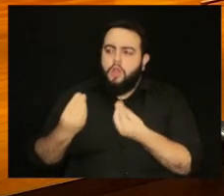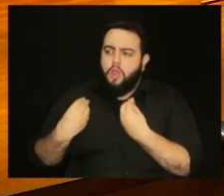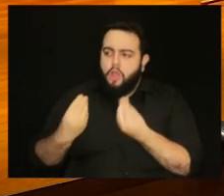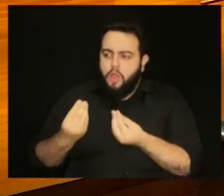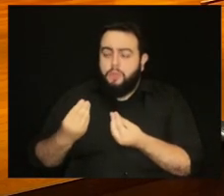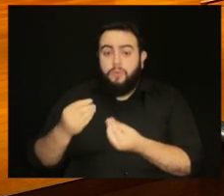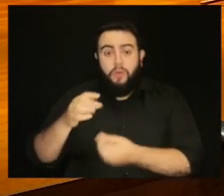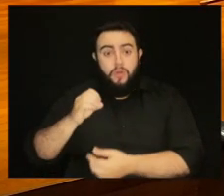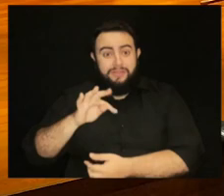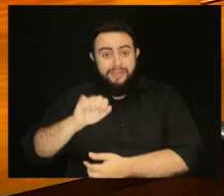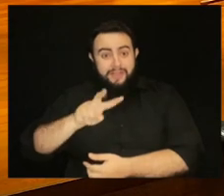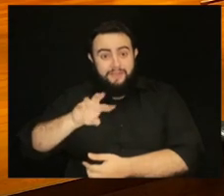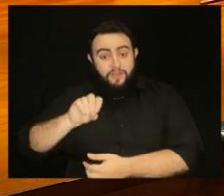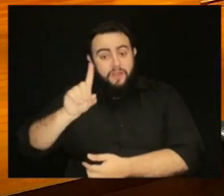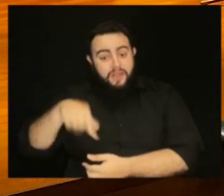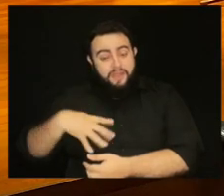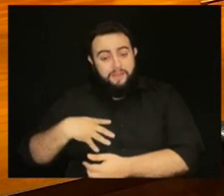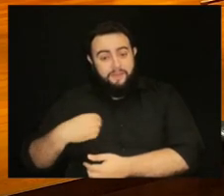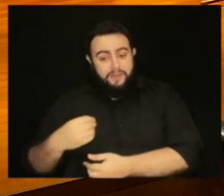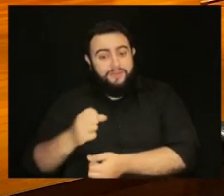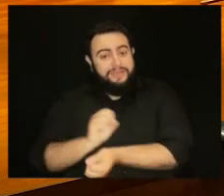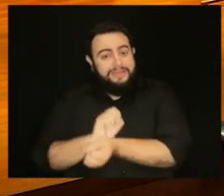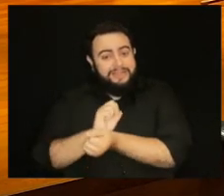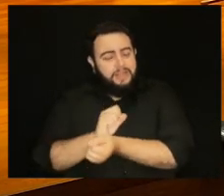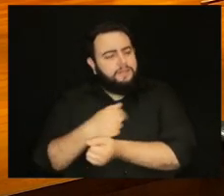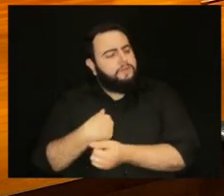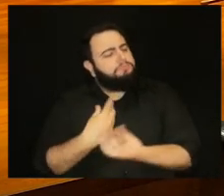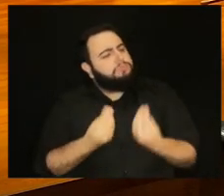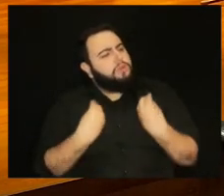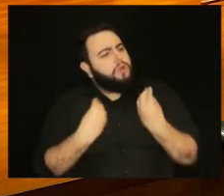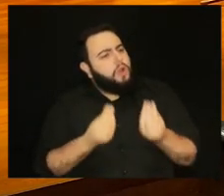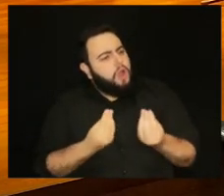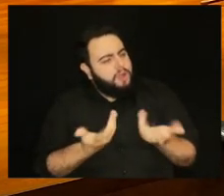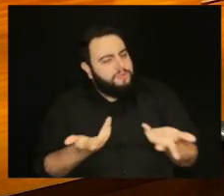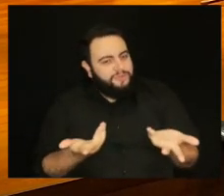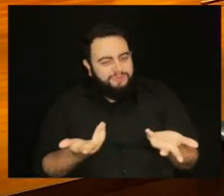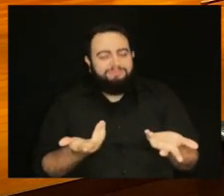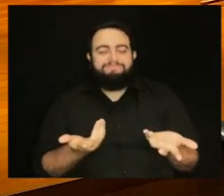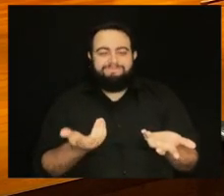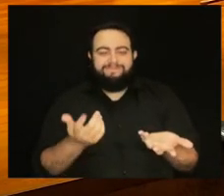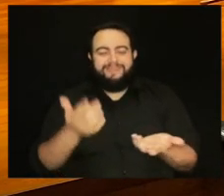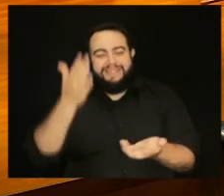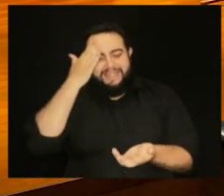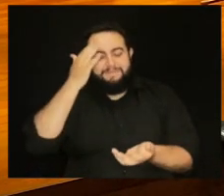Dutra era filho de escrava." Eu: como assim? Então o tamanho do racismo estrutural. A gente olhou